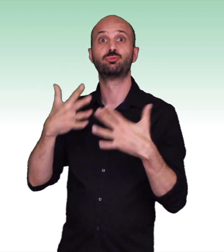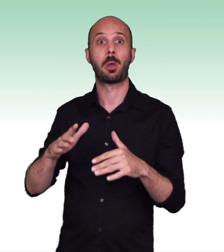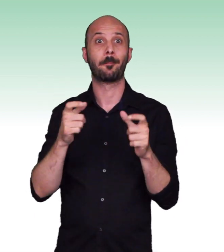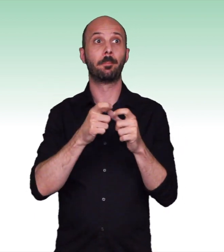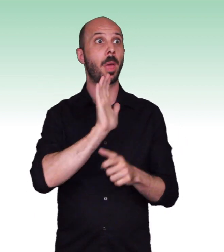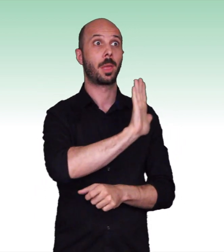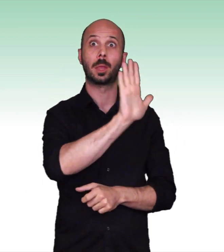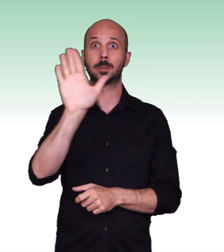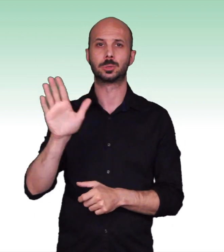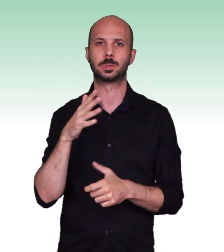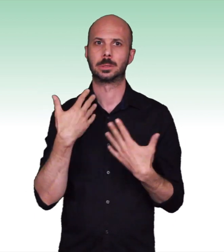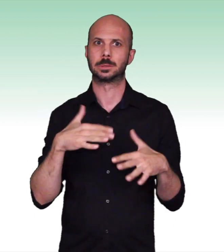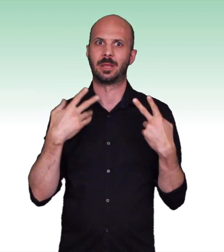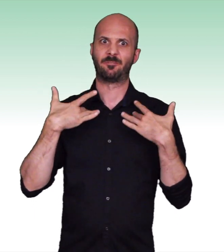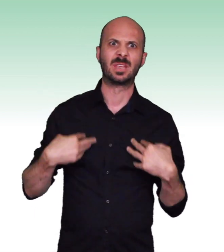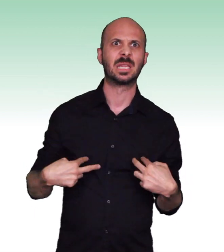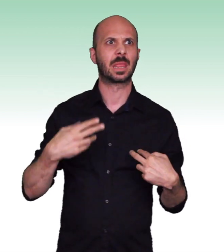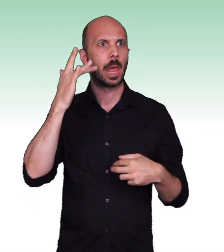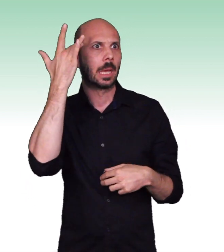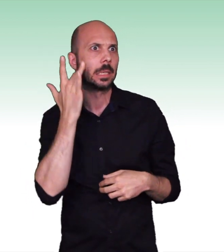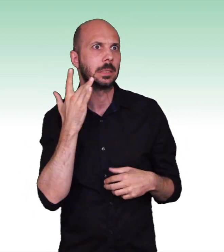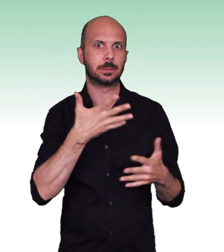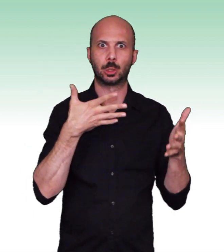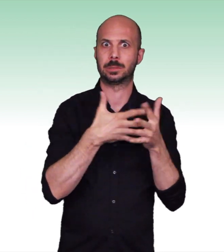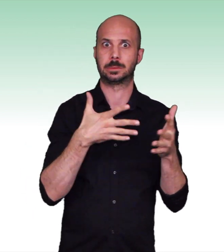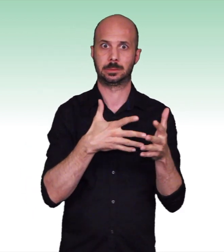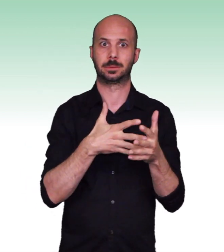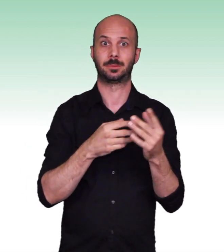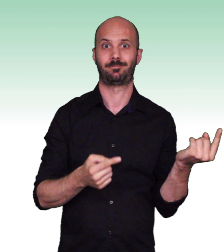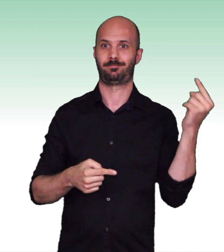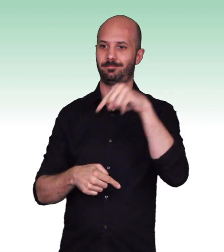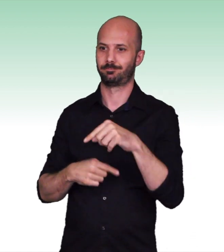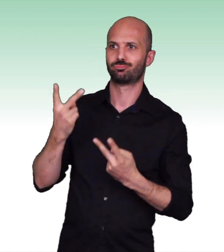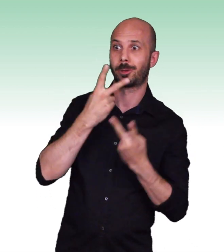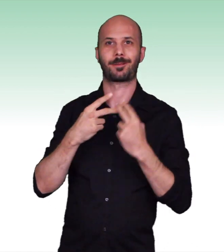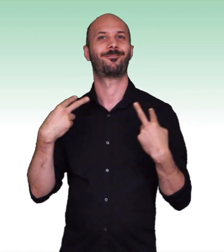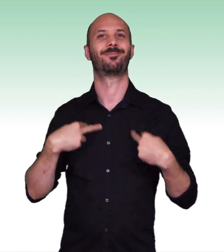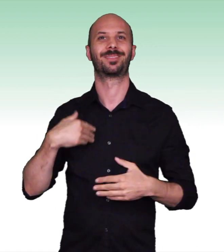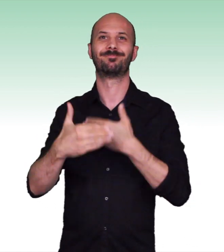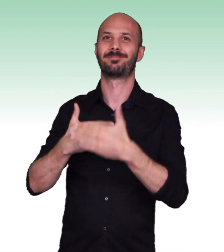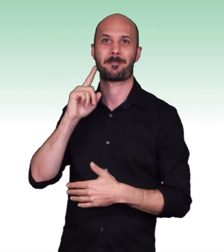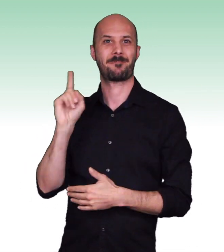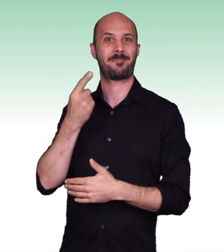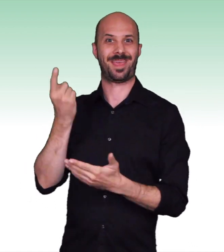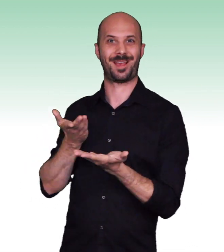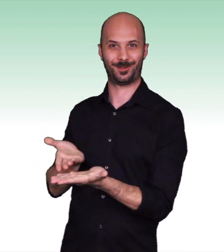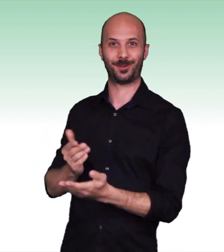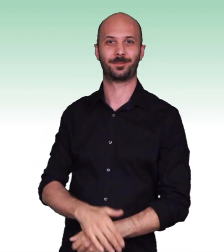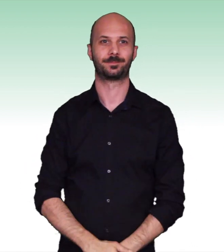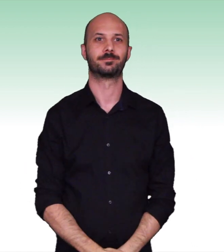Oltre a fuggire da situazioni estremamente pericolose in cerca di condizioni di vita accettabili,